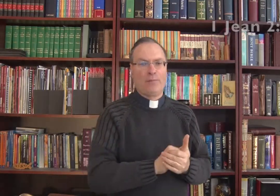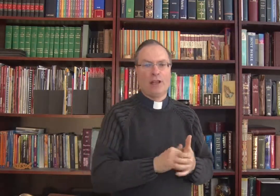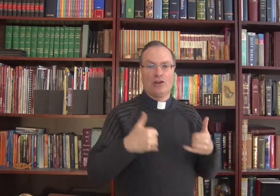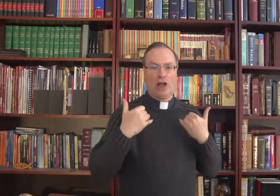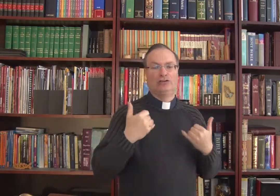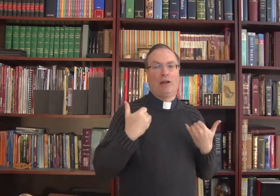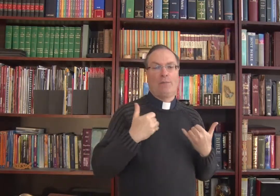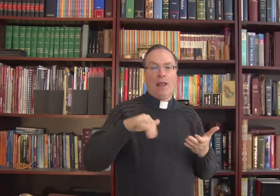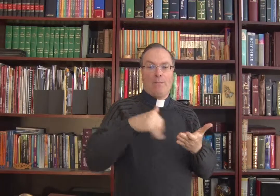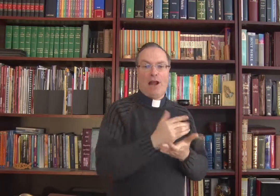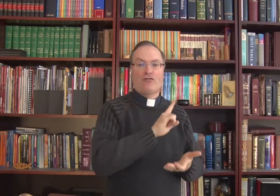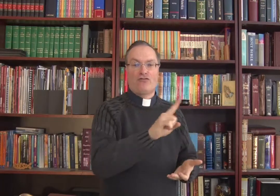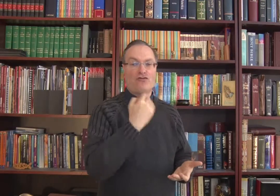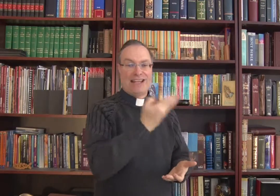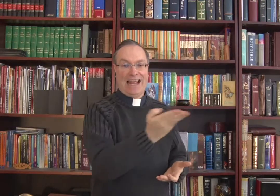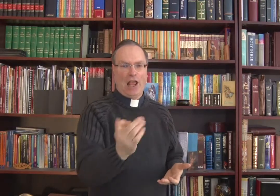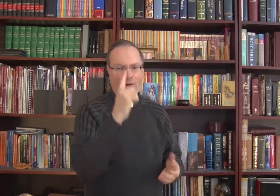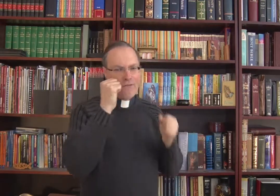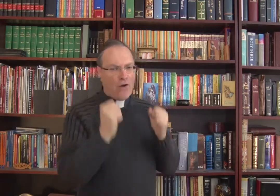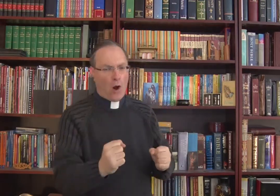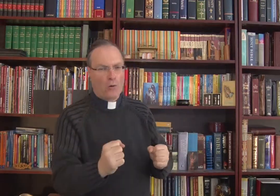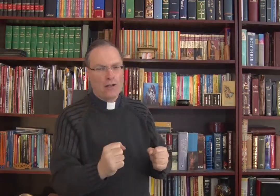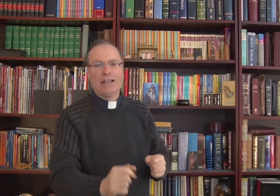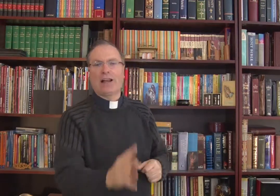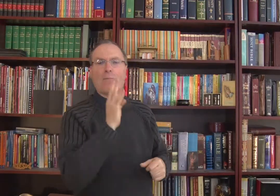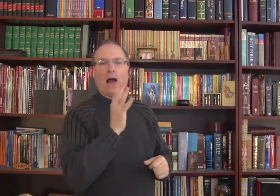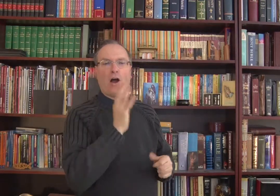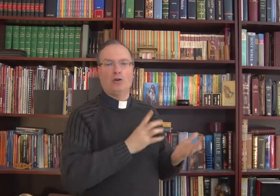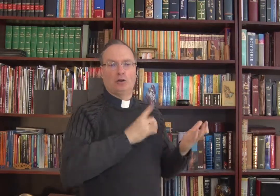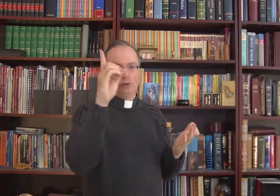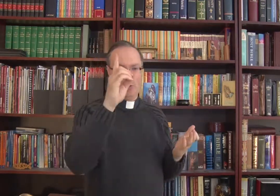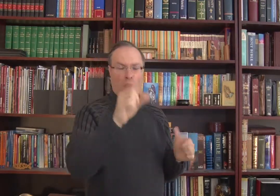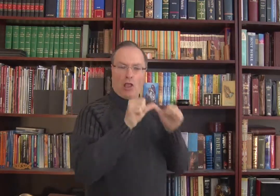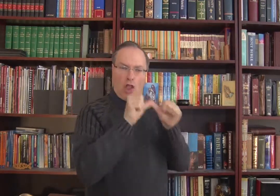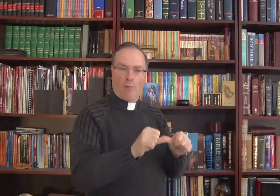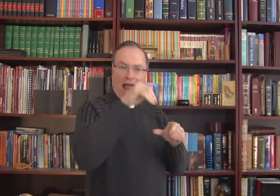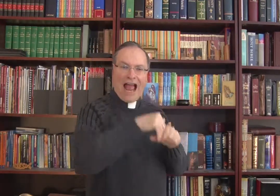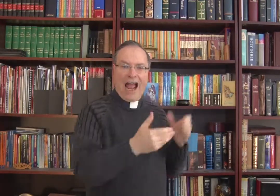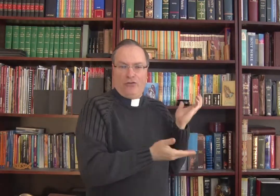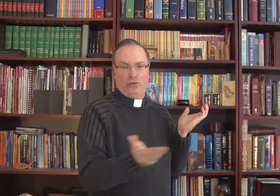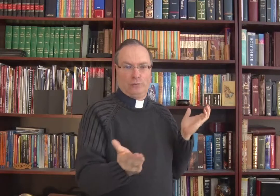jeunes gens, parce que vous êtes forts, que la parole de Dieu demeure en vous